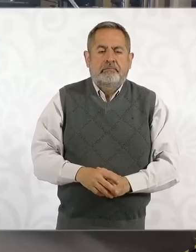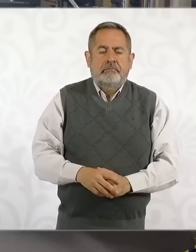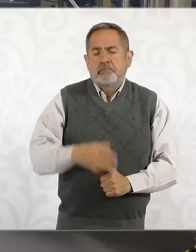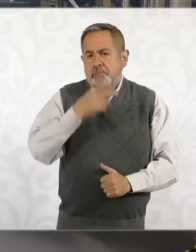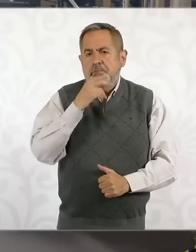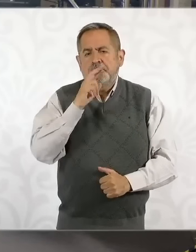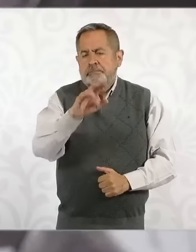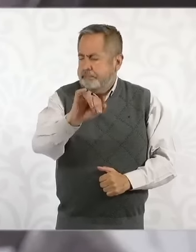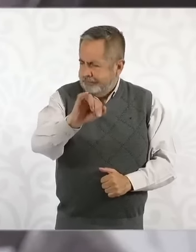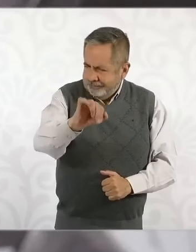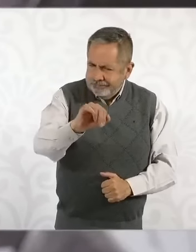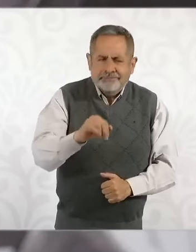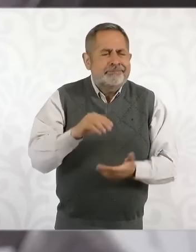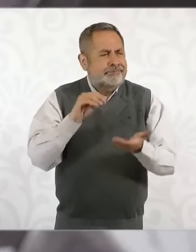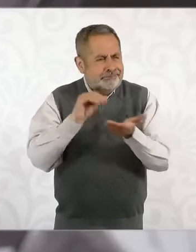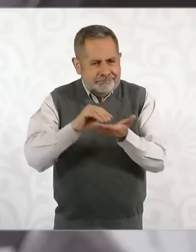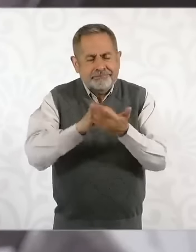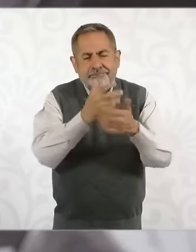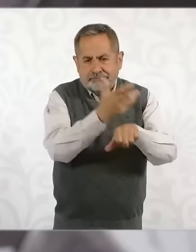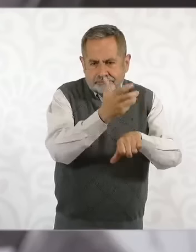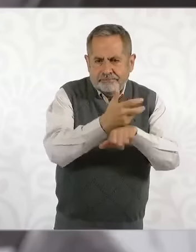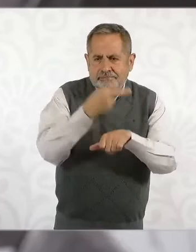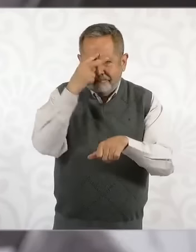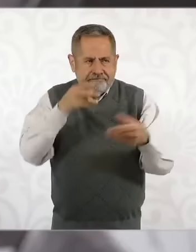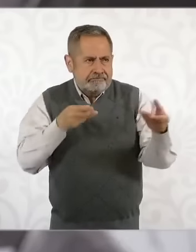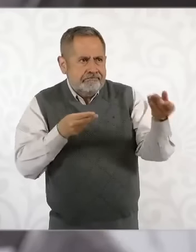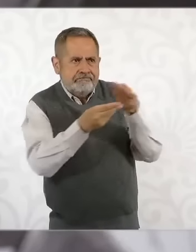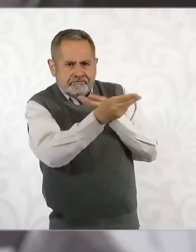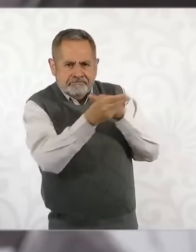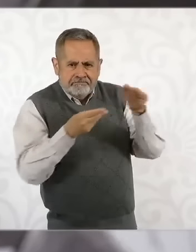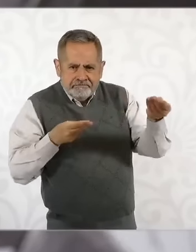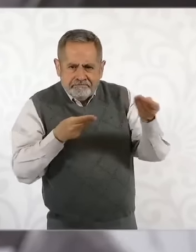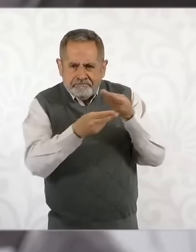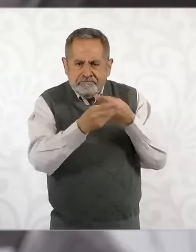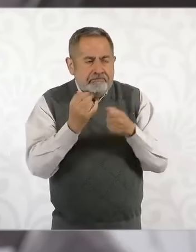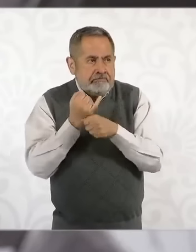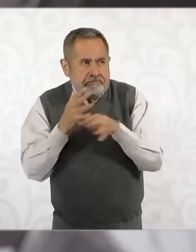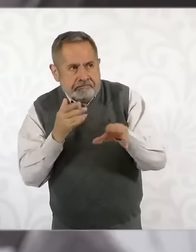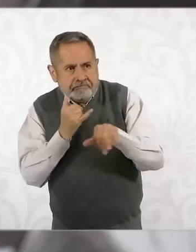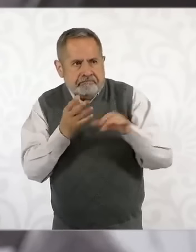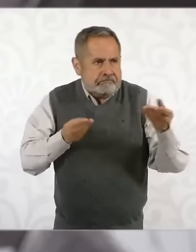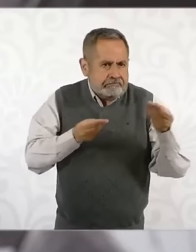hay un intercambio permanente y hay una muy buena coordinación y muy buena colaboración con Estados